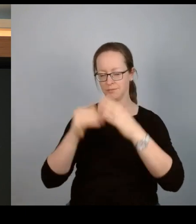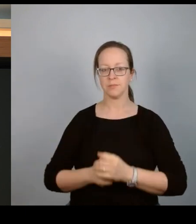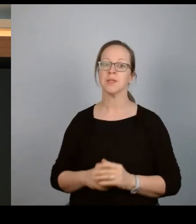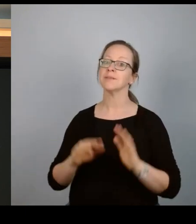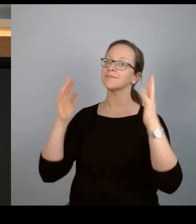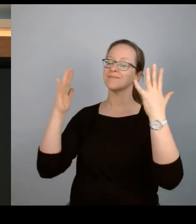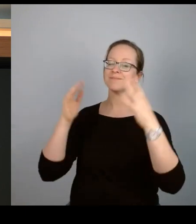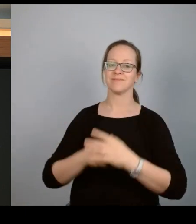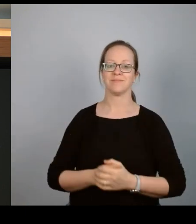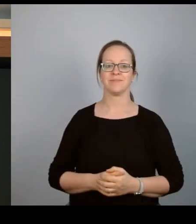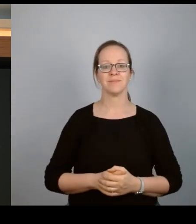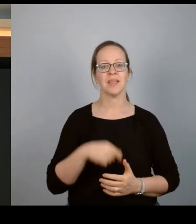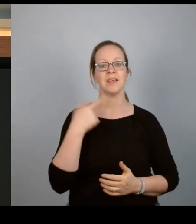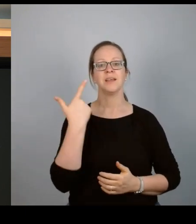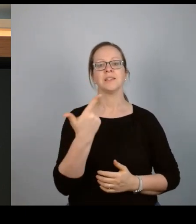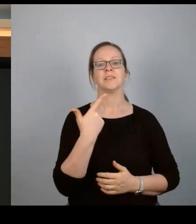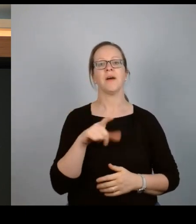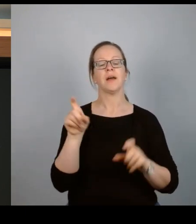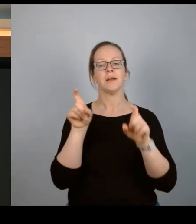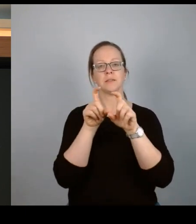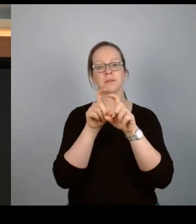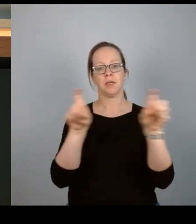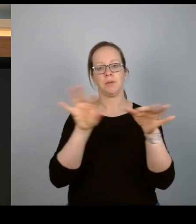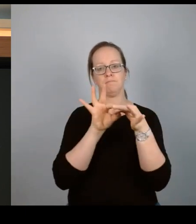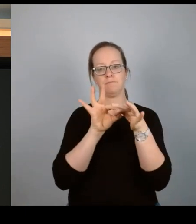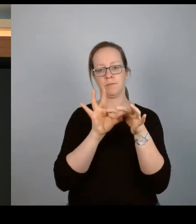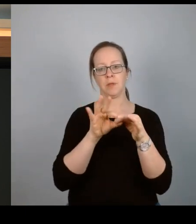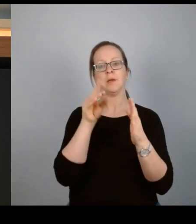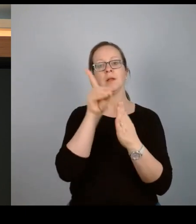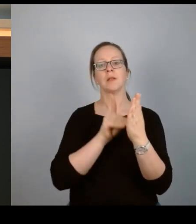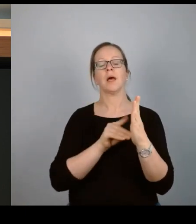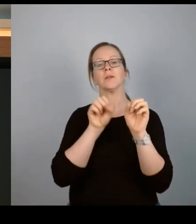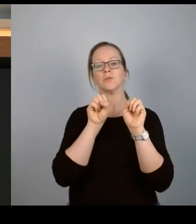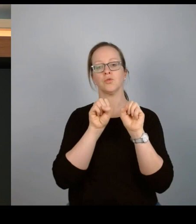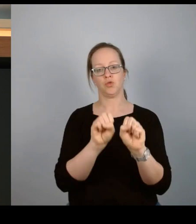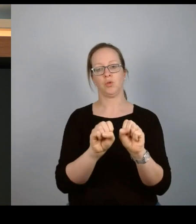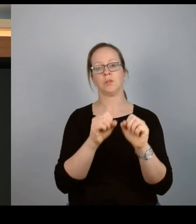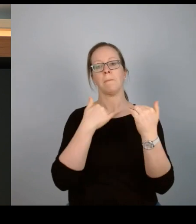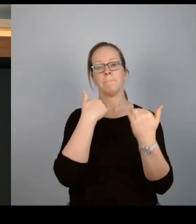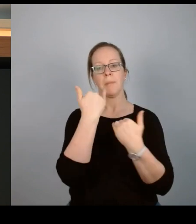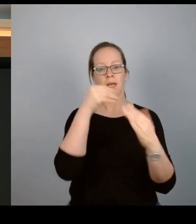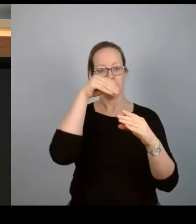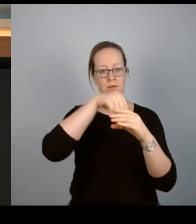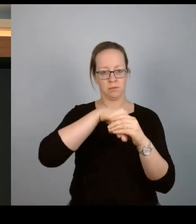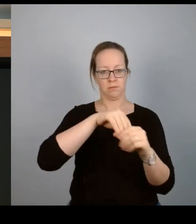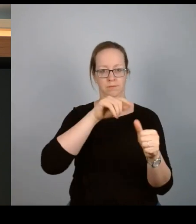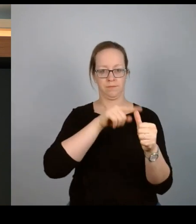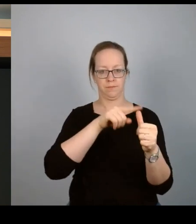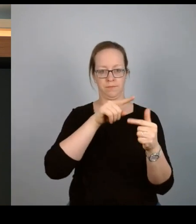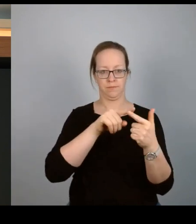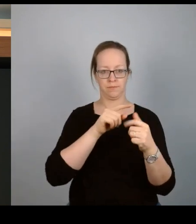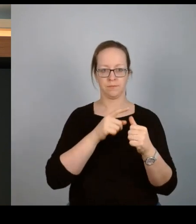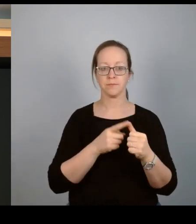der Polizei. Ich wünsche mir gelassen. Herr Schulz hat heute Geburtstag.(Beifall) Aber vielleicht darf ich mir etwas wünschen oder über,